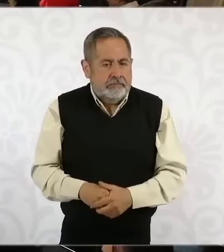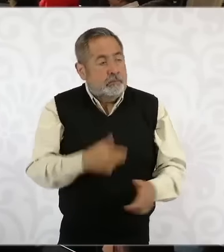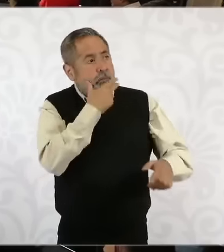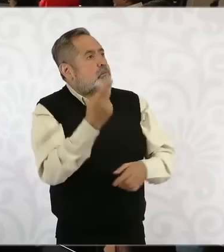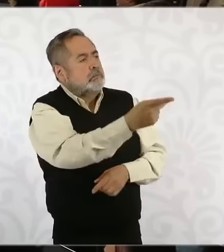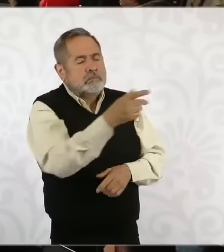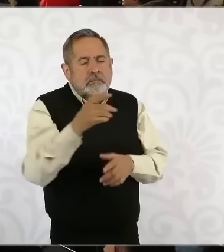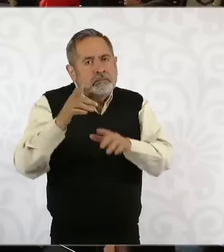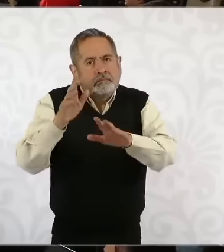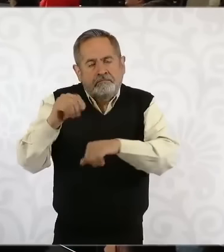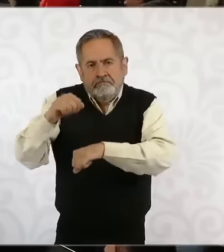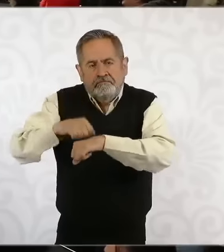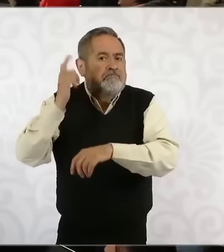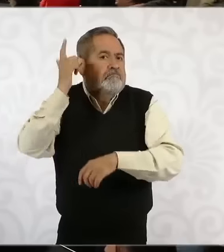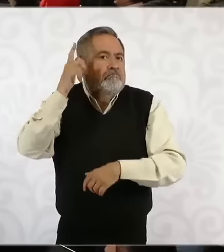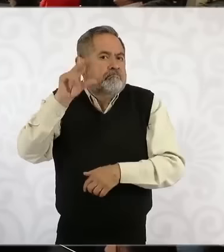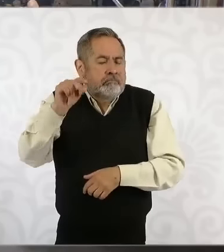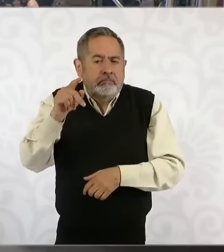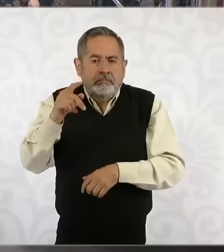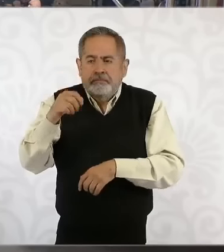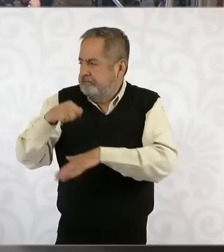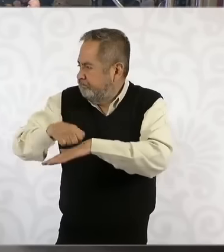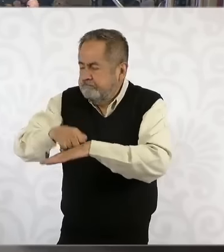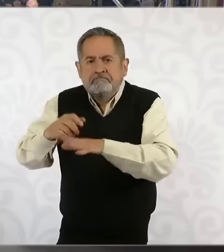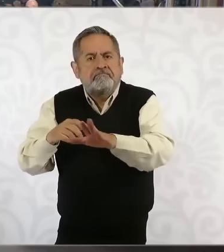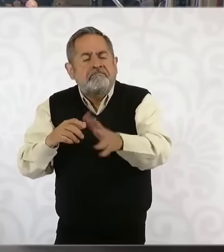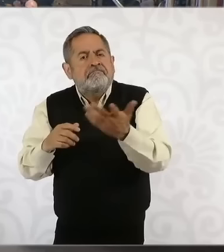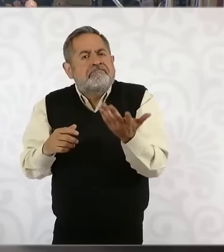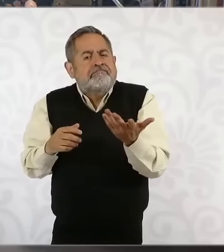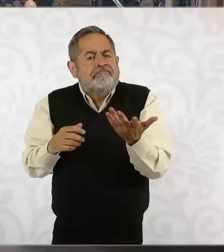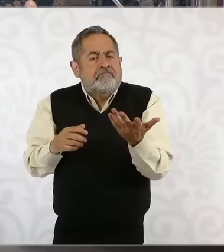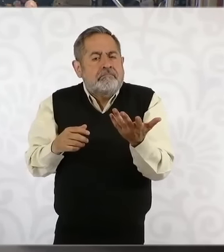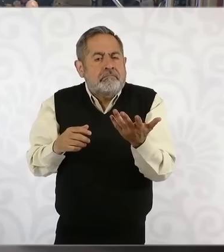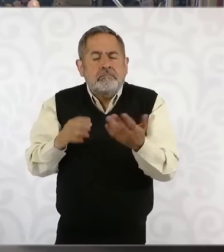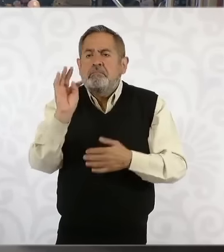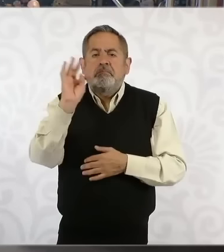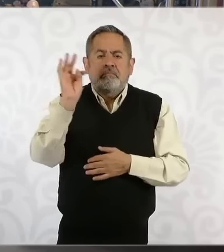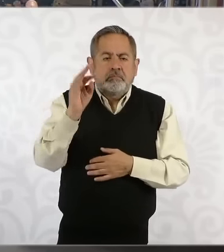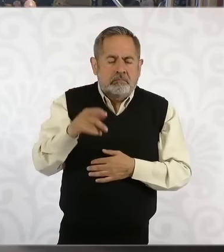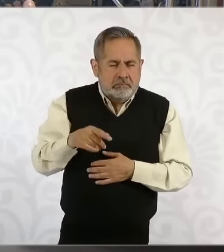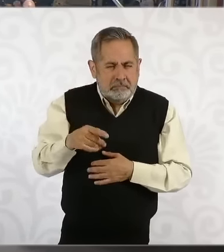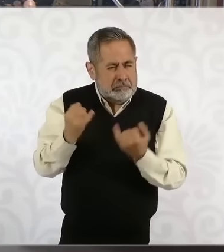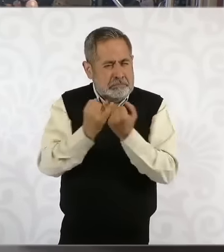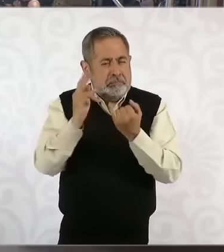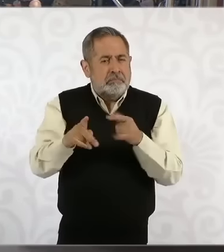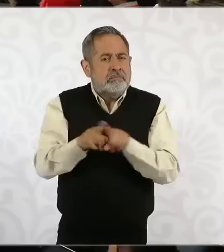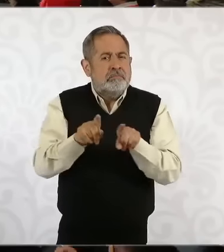ojalá y no hay donde tocar madera, vayamos en el camino de lo que ocurrió en Colombia, por ejemplo,